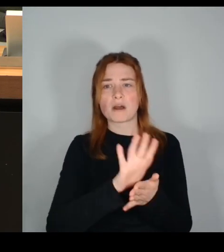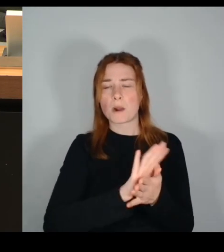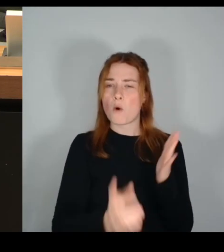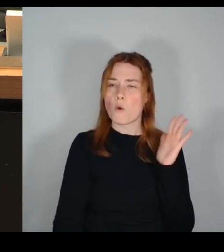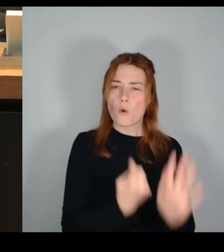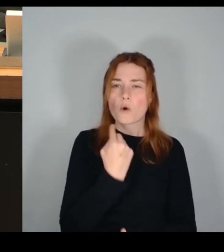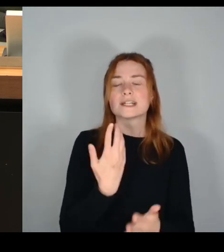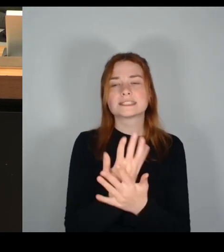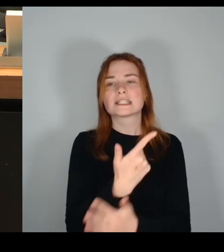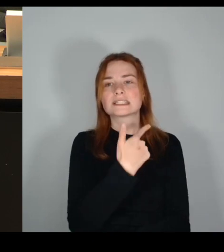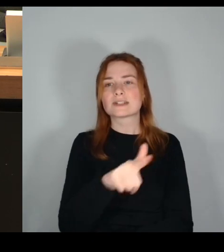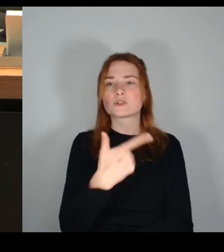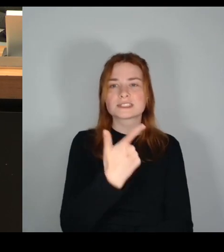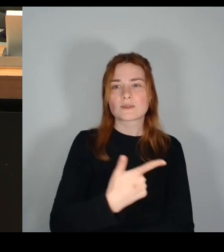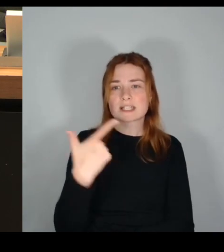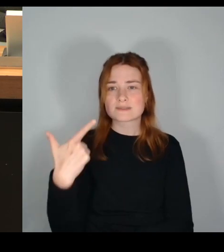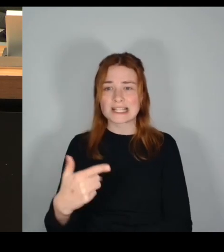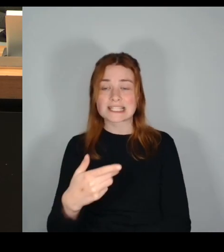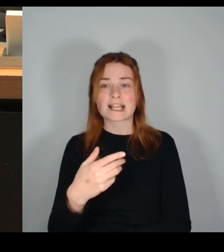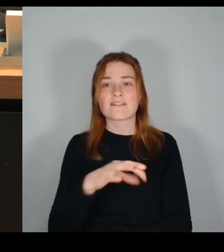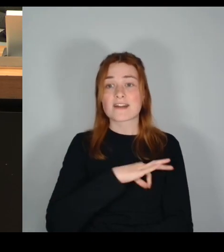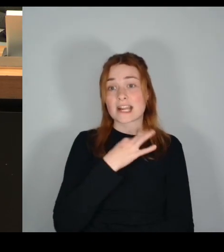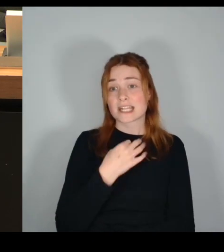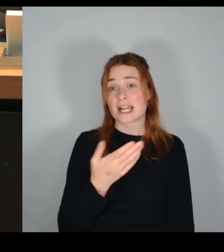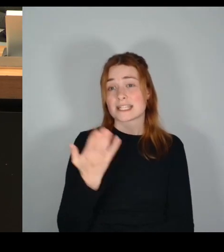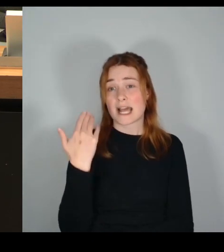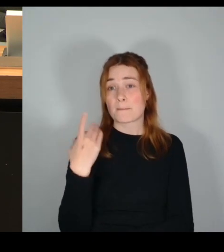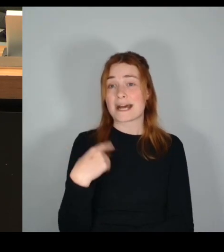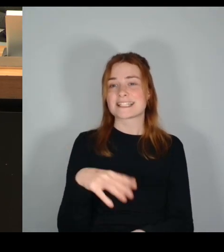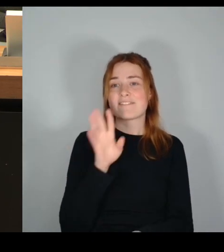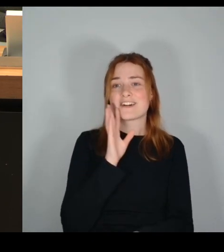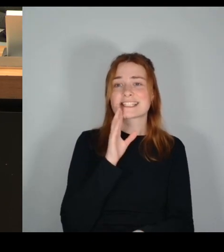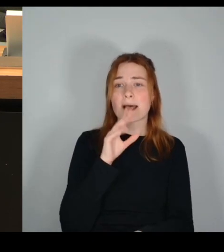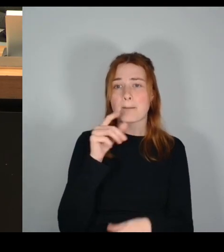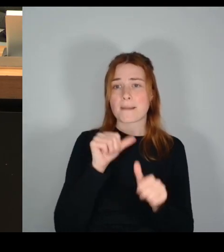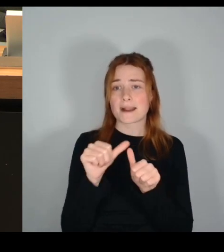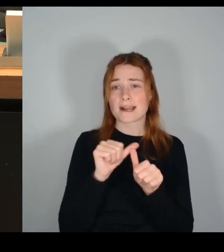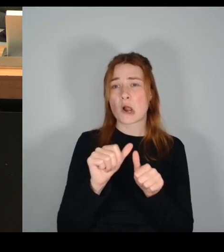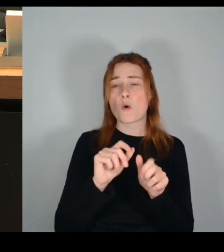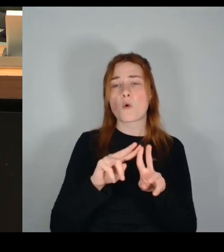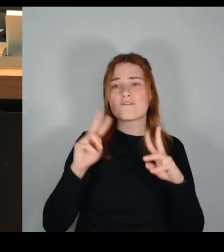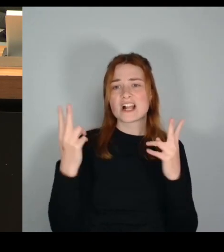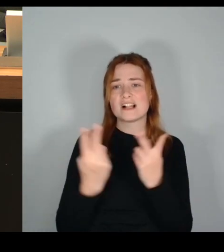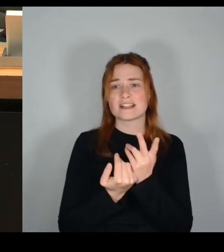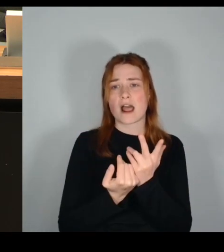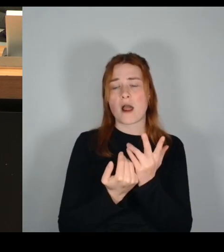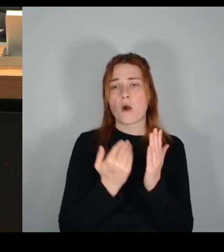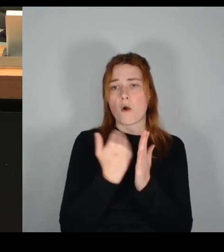Umweltauflagen massiv außer Kraft setzen. Bzw. Einige Reaktoren wurden